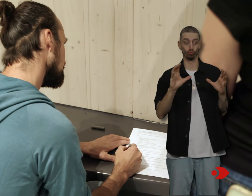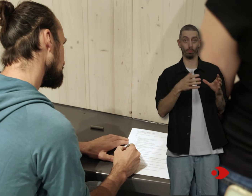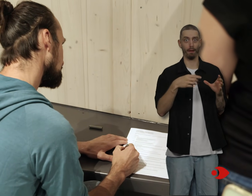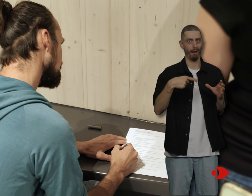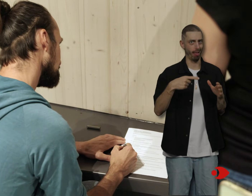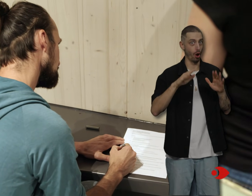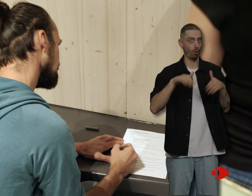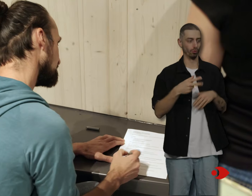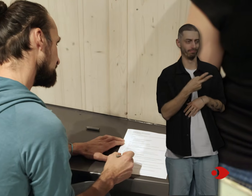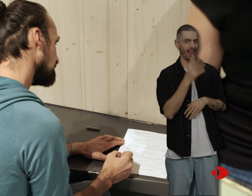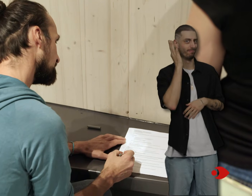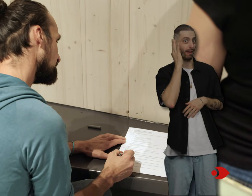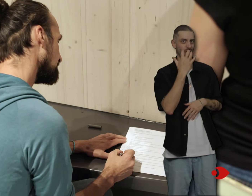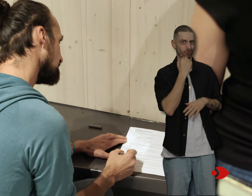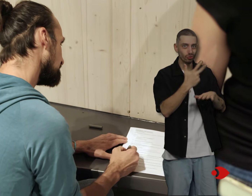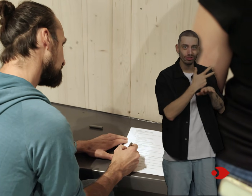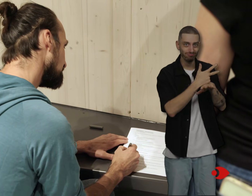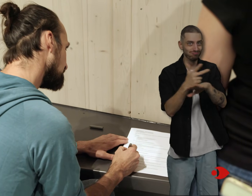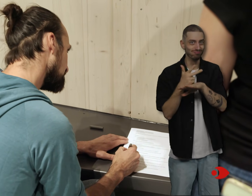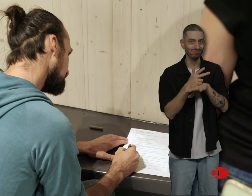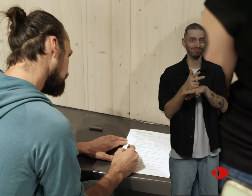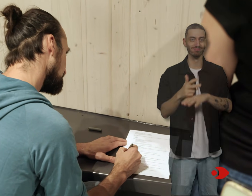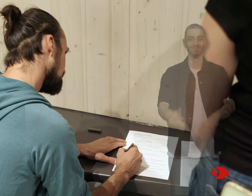Auch bei der Deaf-Performance-Gruppe geht es jetzt los.